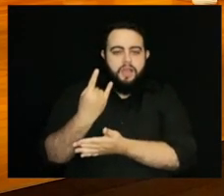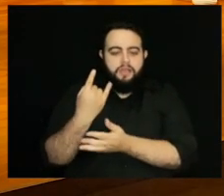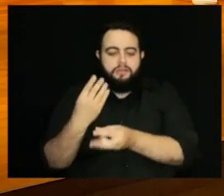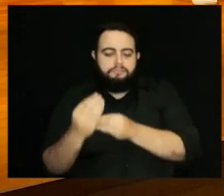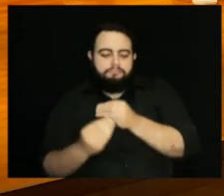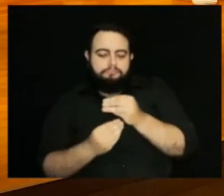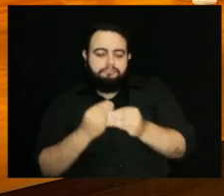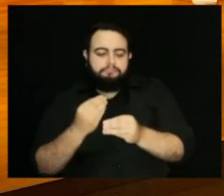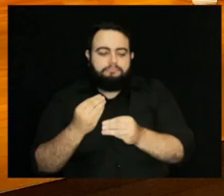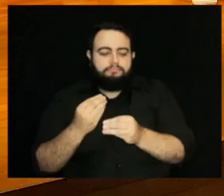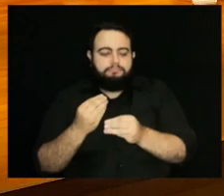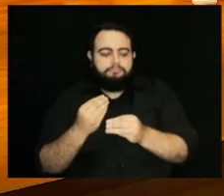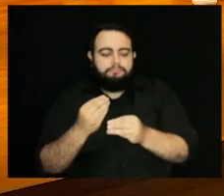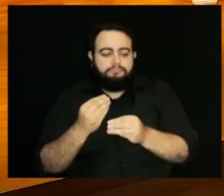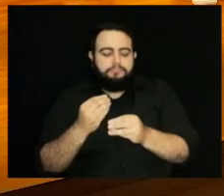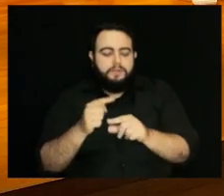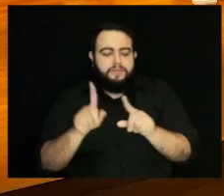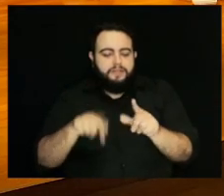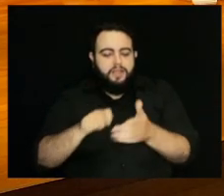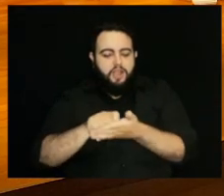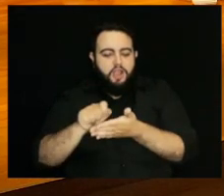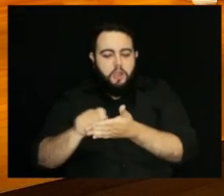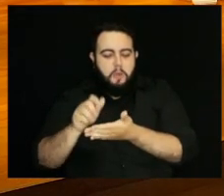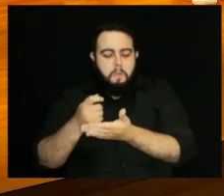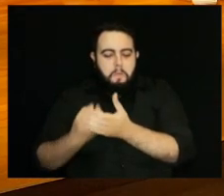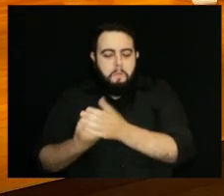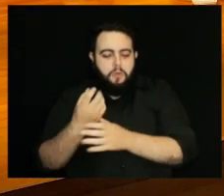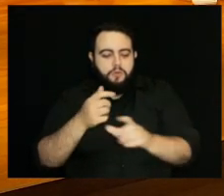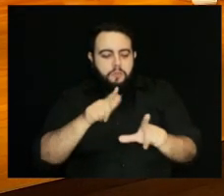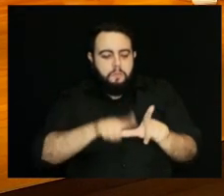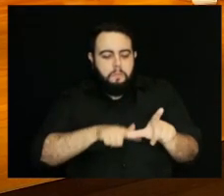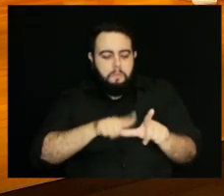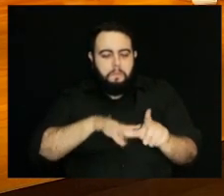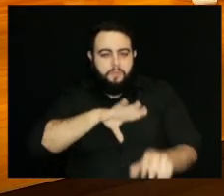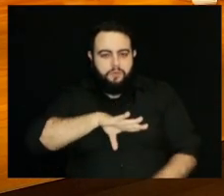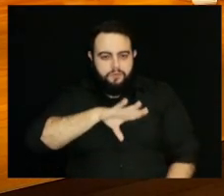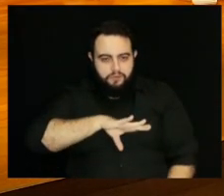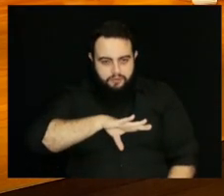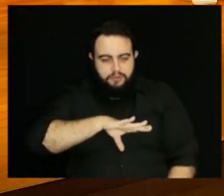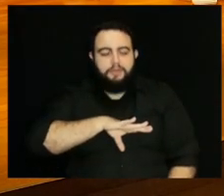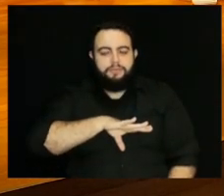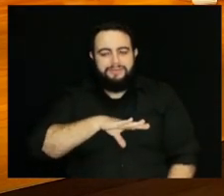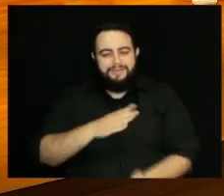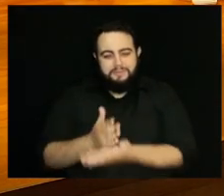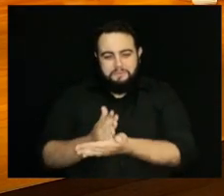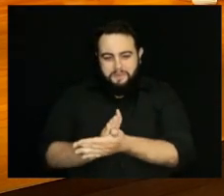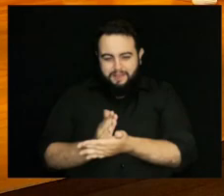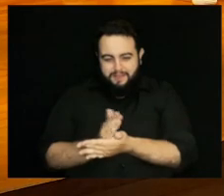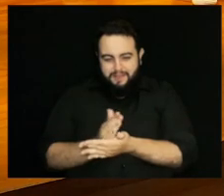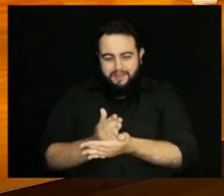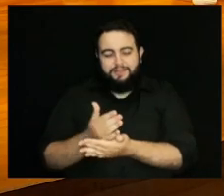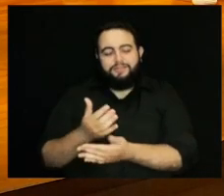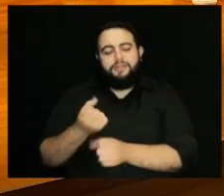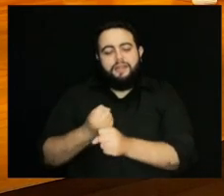né, isso final da segunda metade dos anos 60. Só que paralelo a isso tá surgindo em Porto Alegre